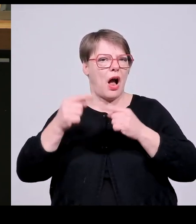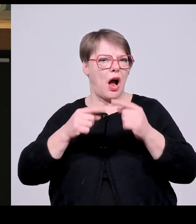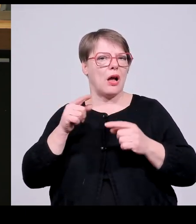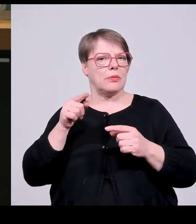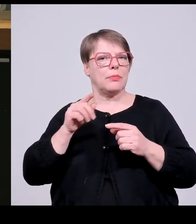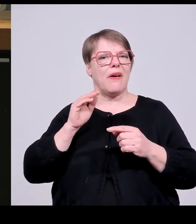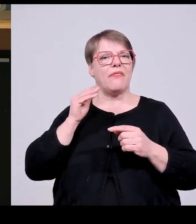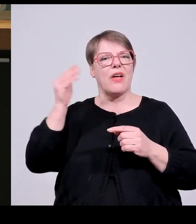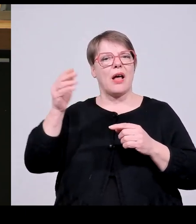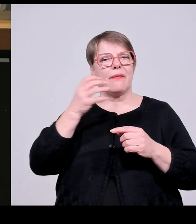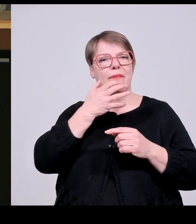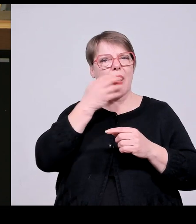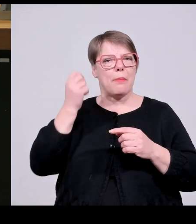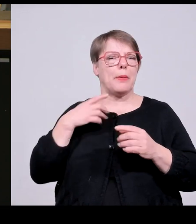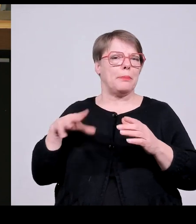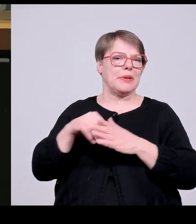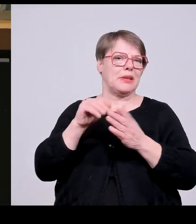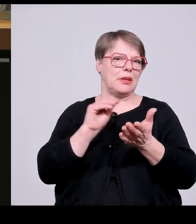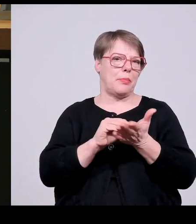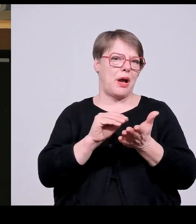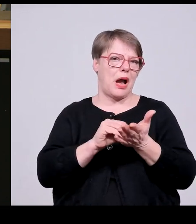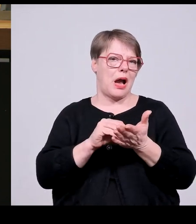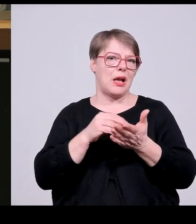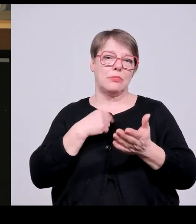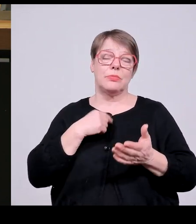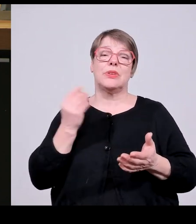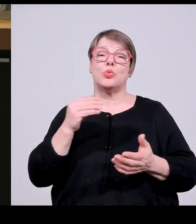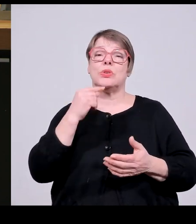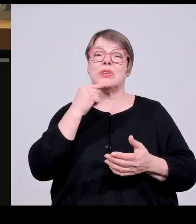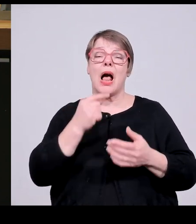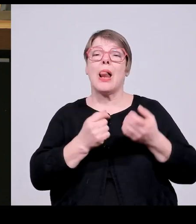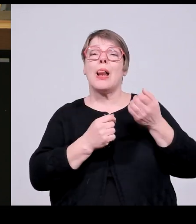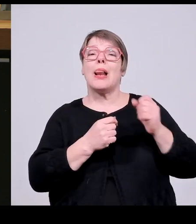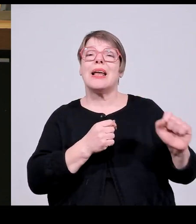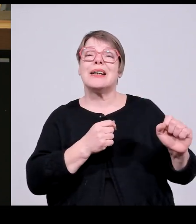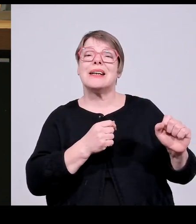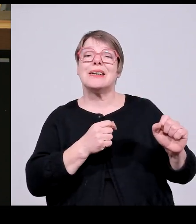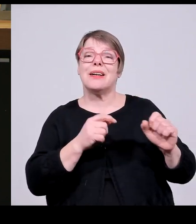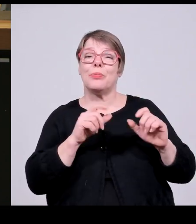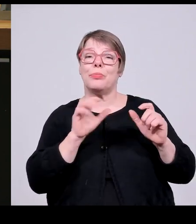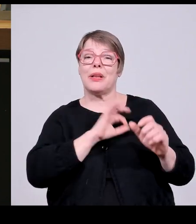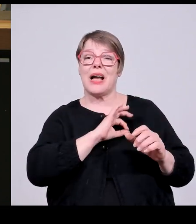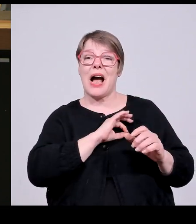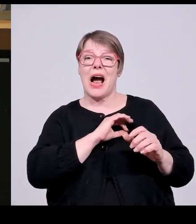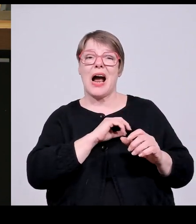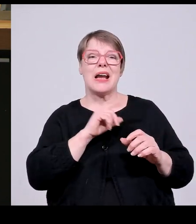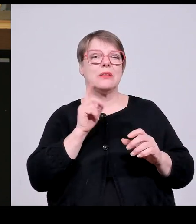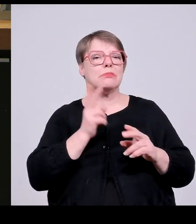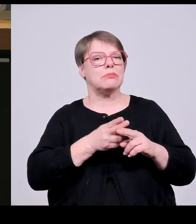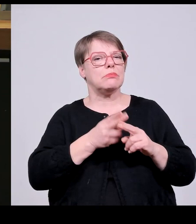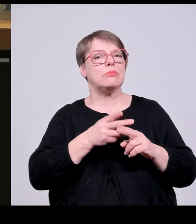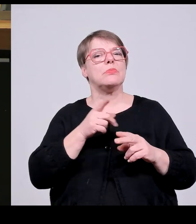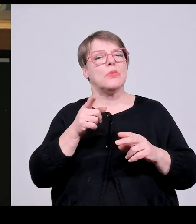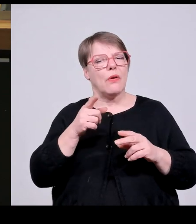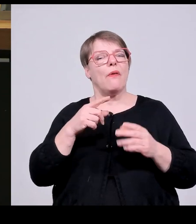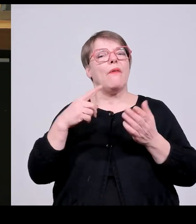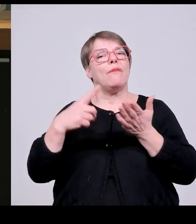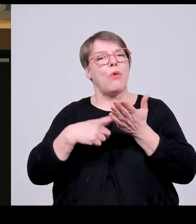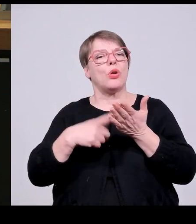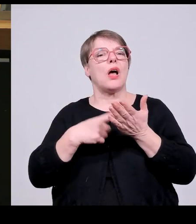und klimapolitischen Zielen des Landes gestaltet werden und nicht nach Rendite Interessen. Übrigens, weil sie die Mitarbeiter ansprechen: